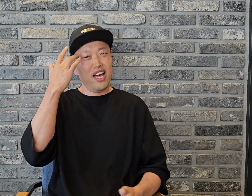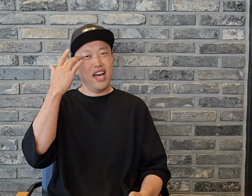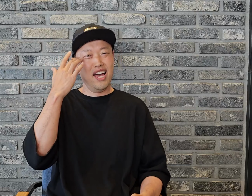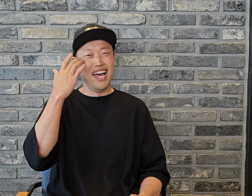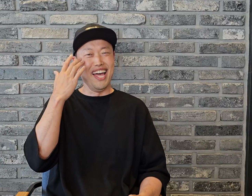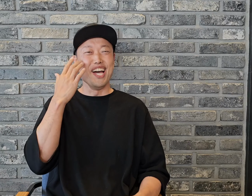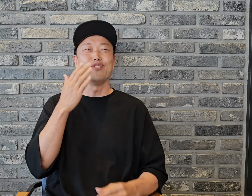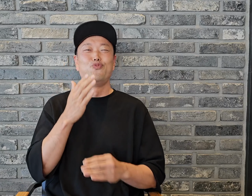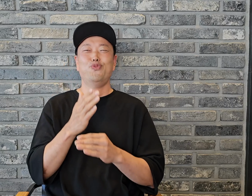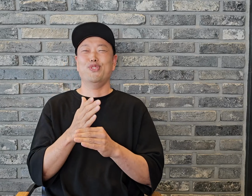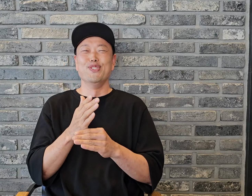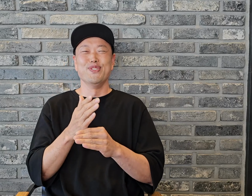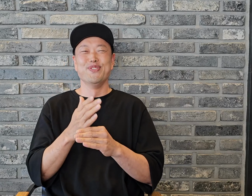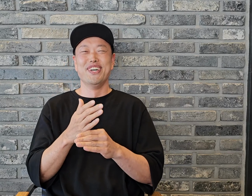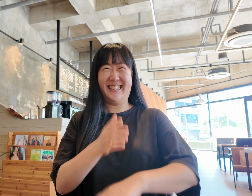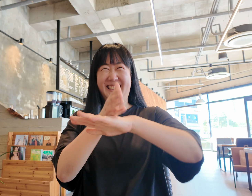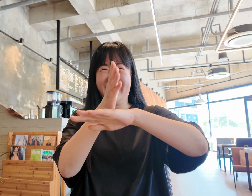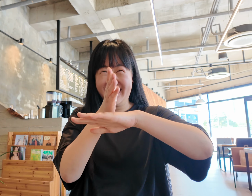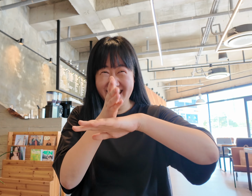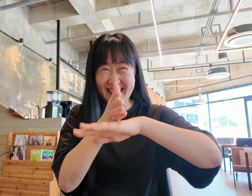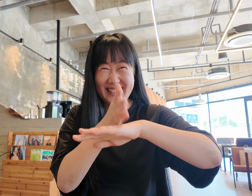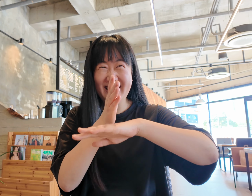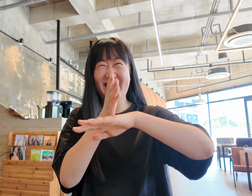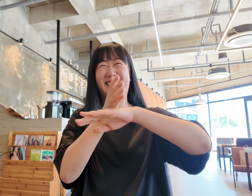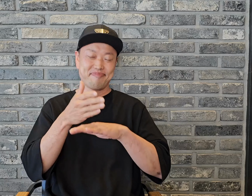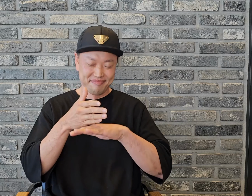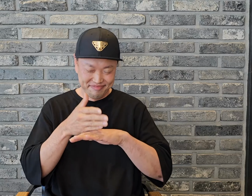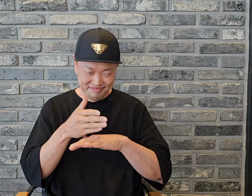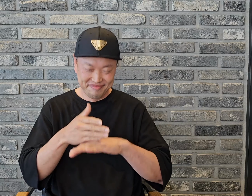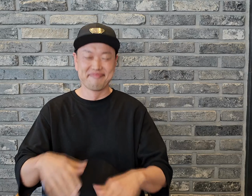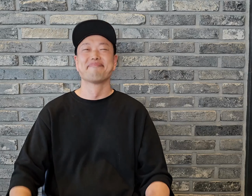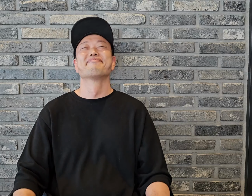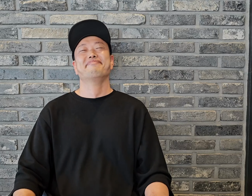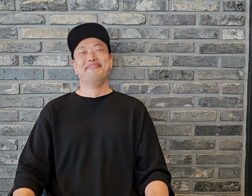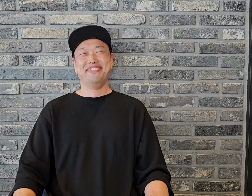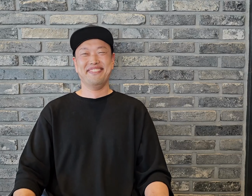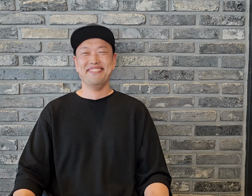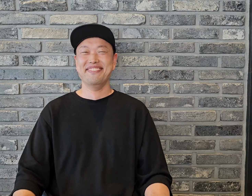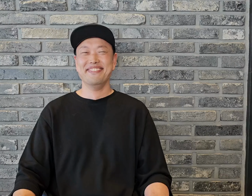とても緊張しています。 ありがとう、ハハ。 ありがとう。